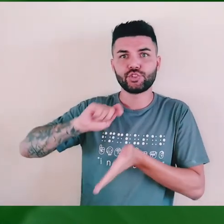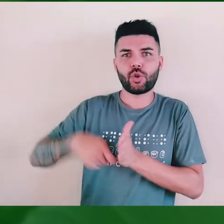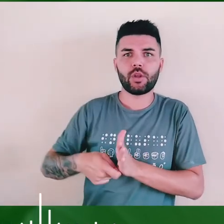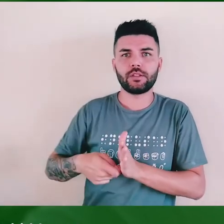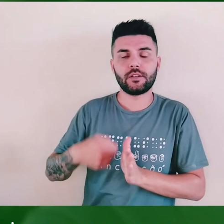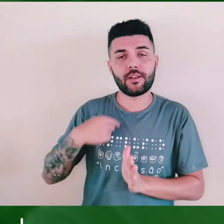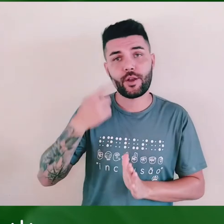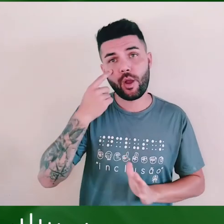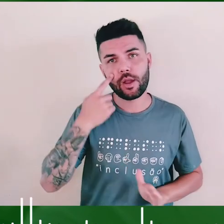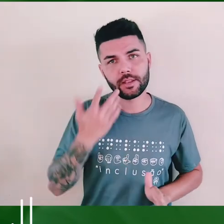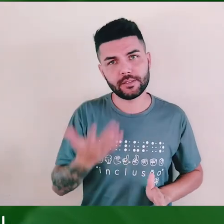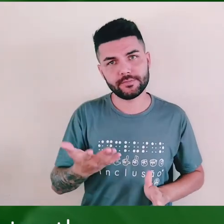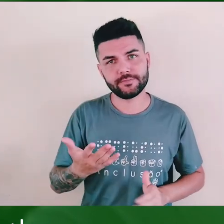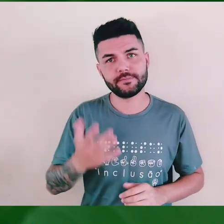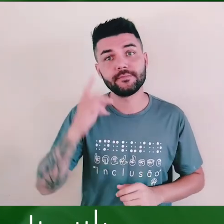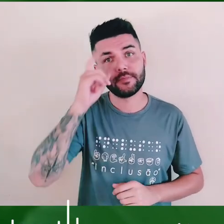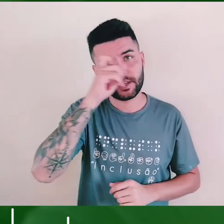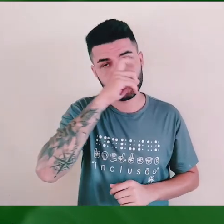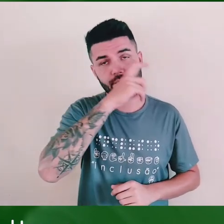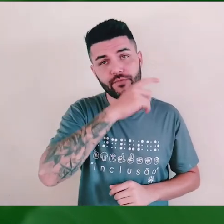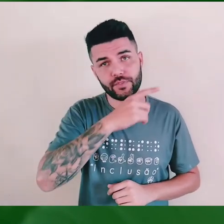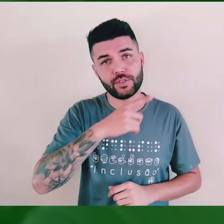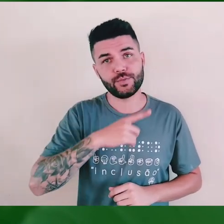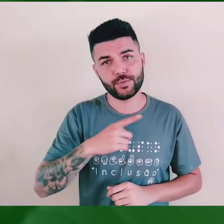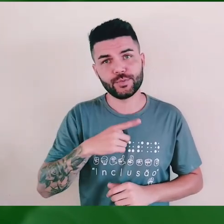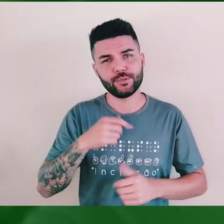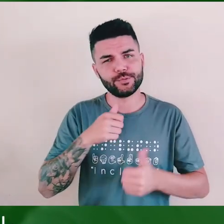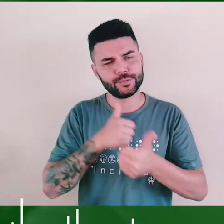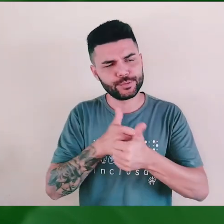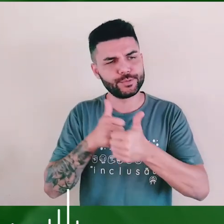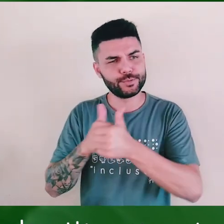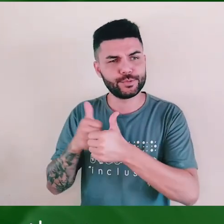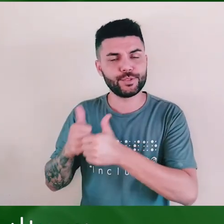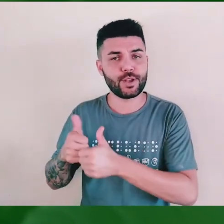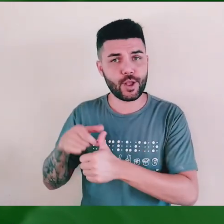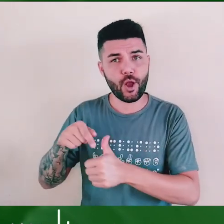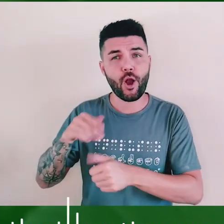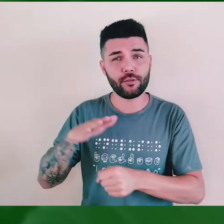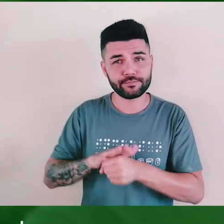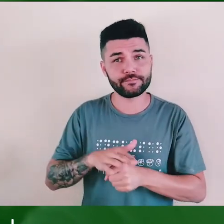dar isso?" É difícil, você toma muito não, você se ferra muito, mas é muito gratificante